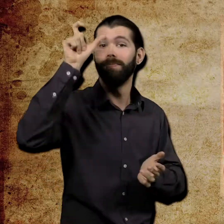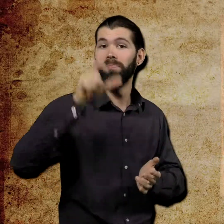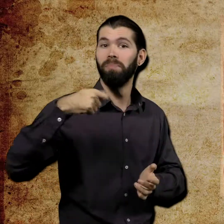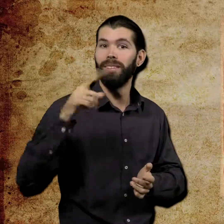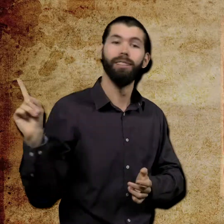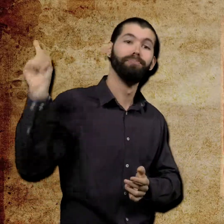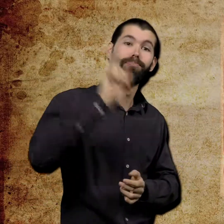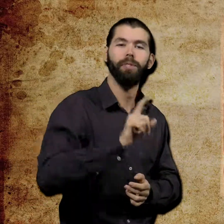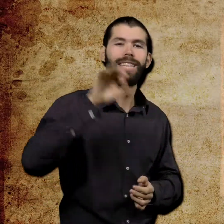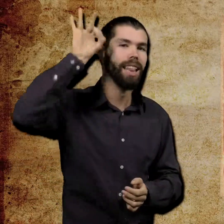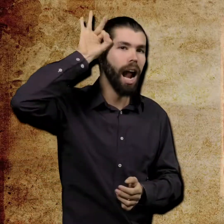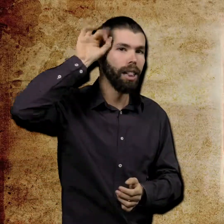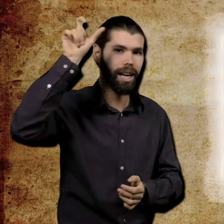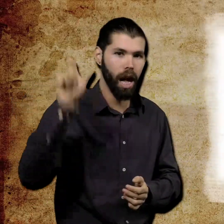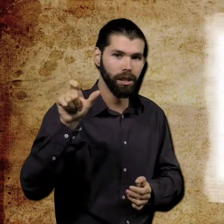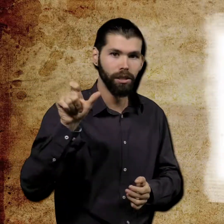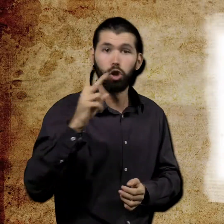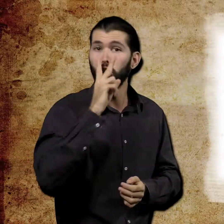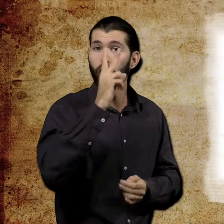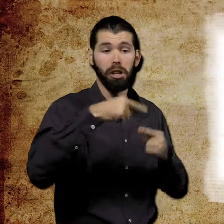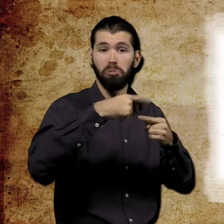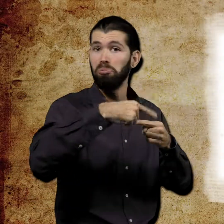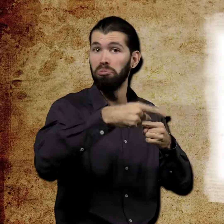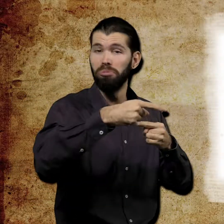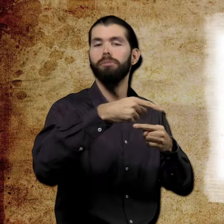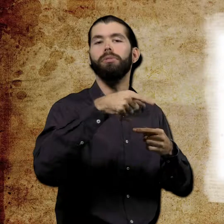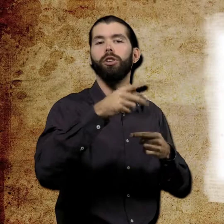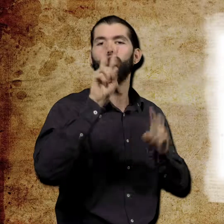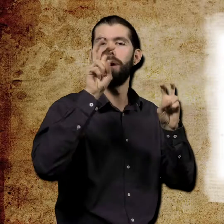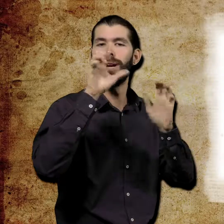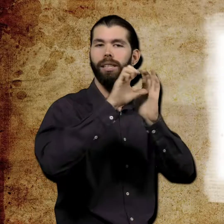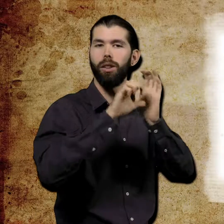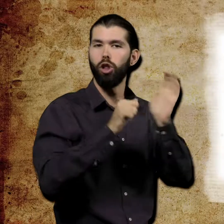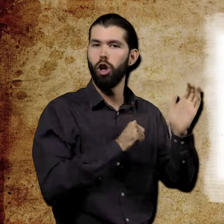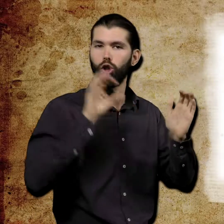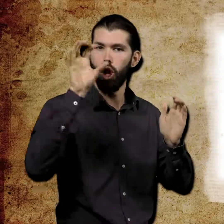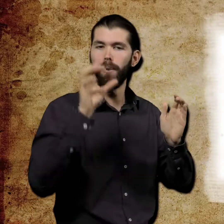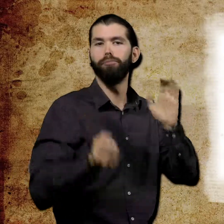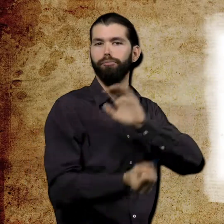amb Josep Tarradellas com a president. Dos anys després, Catalunya tenia de nou un Estatut d'Autonomia.